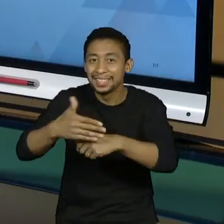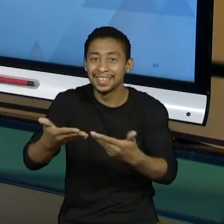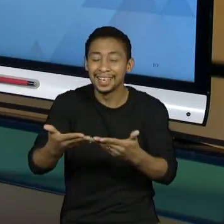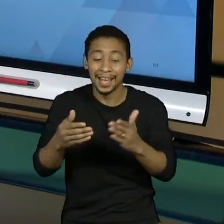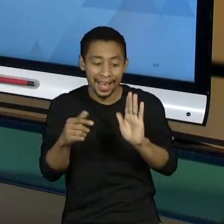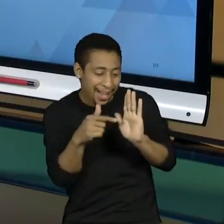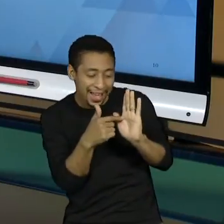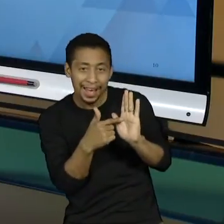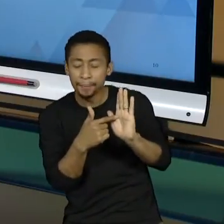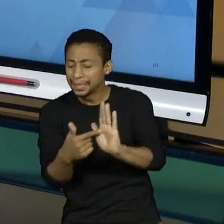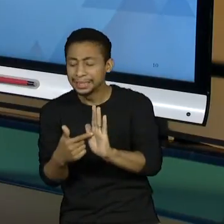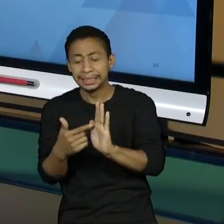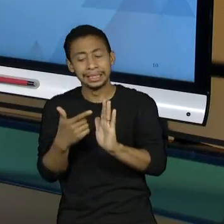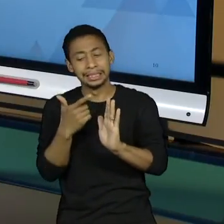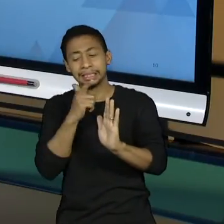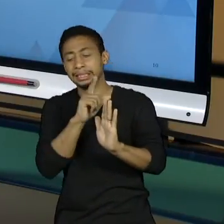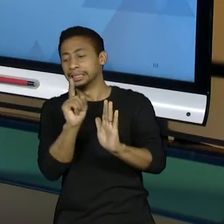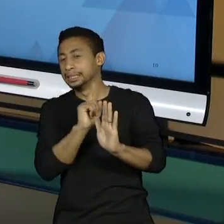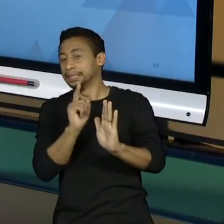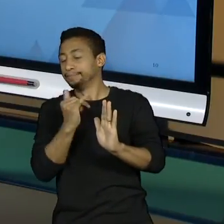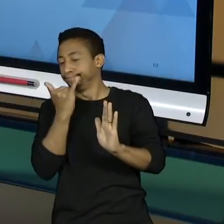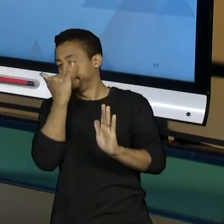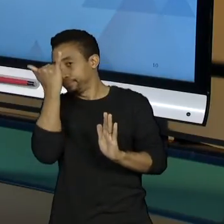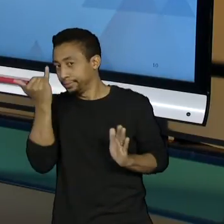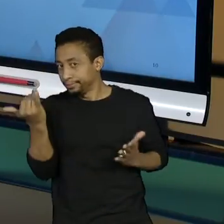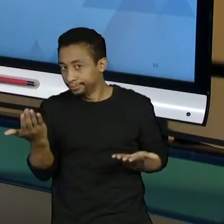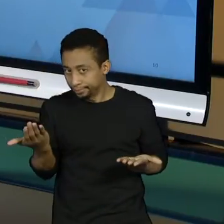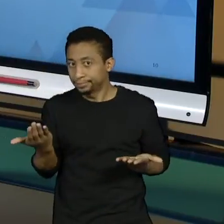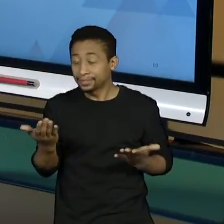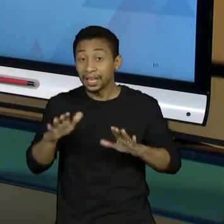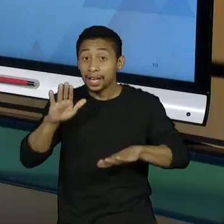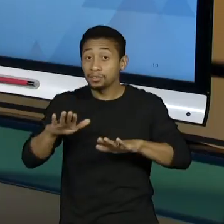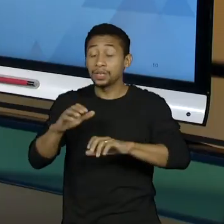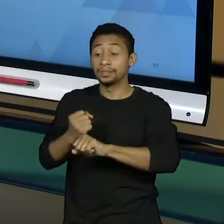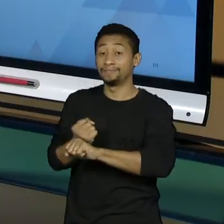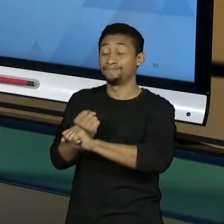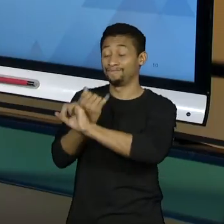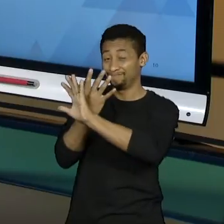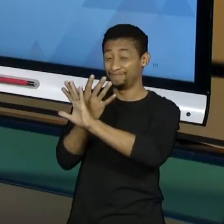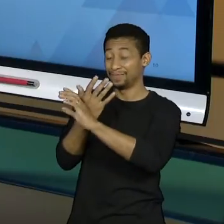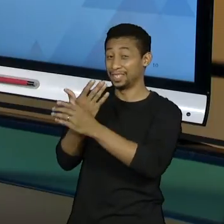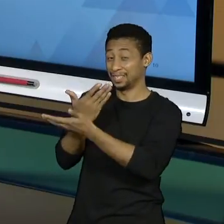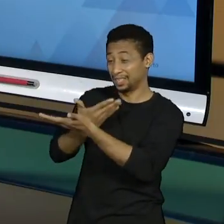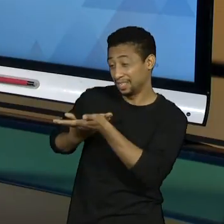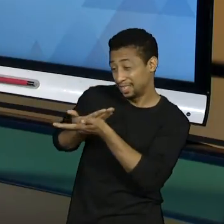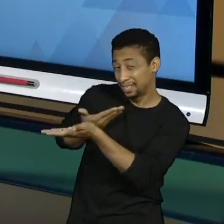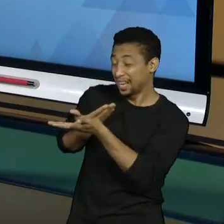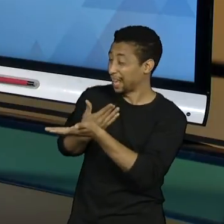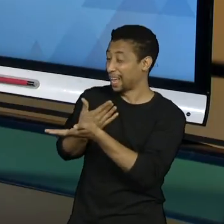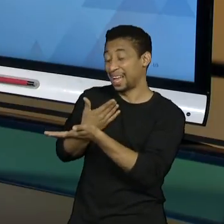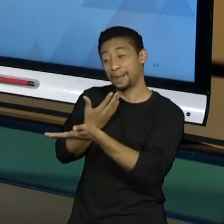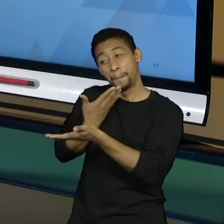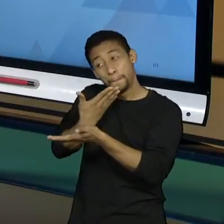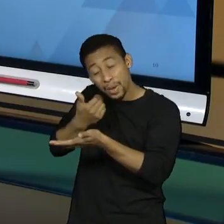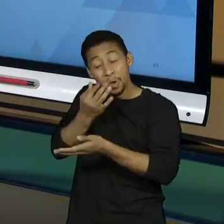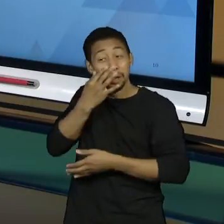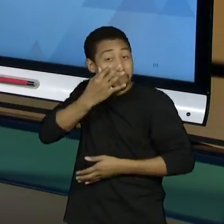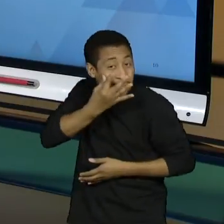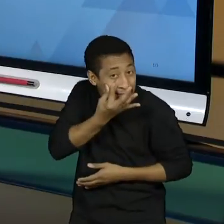"POXA, ESSA REUNIÃO NÃO PODIA SER VIRTUAL, ESSA REUNIÃO TERIA QUE SER PRESENCIAL" OU "TEMOS QUE FAZER MAIS REUNIÕES JUNTO COM A